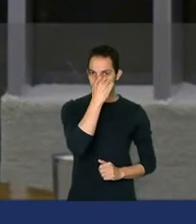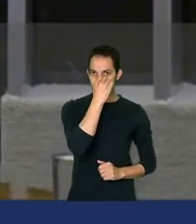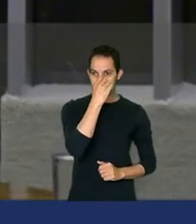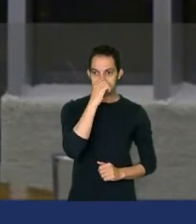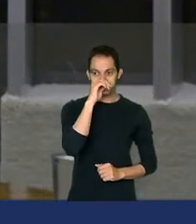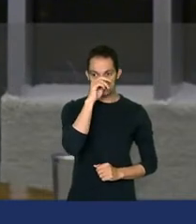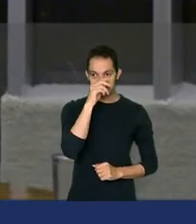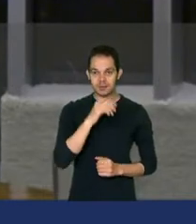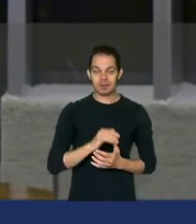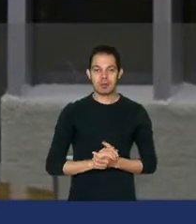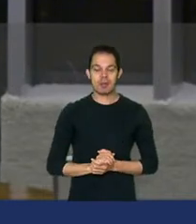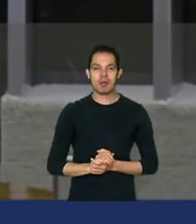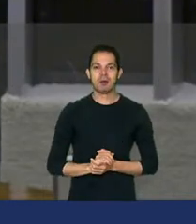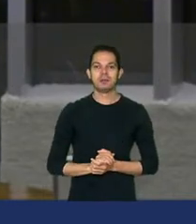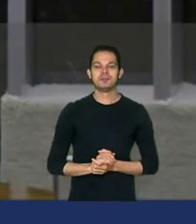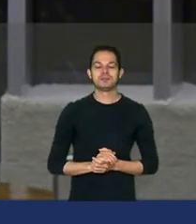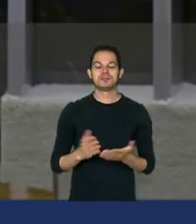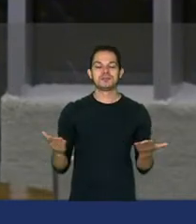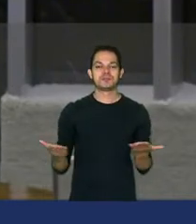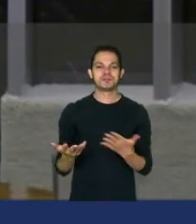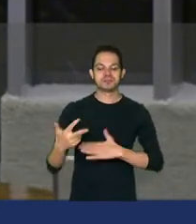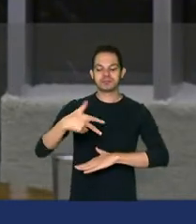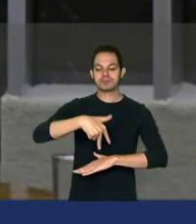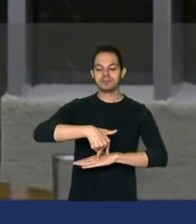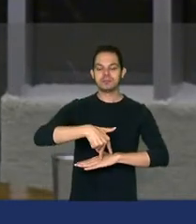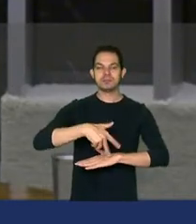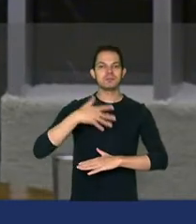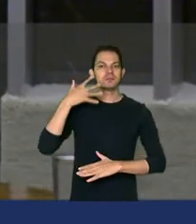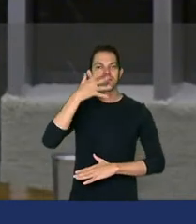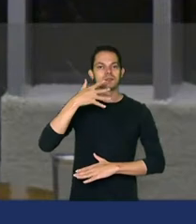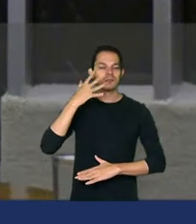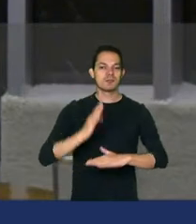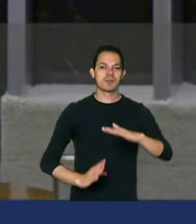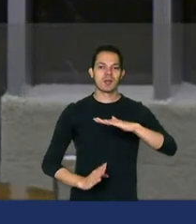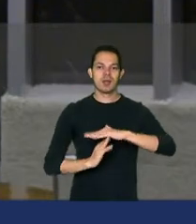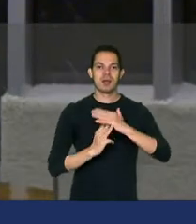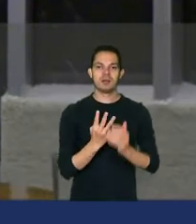DO DIA E É PRECISO E EU USO A TRIBUNA NESSES TRÊS MINUTOS PARA CHAMAR A ATENÇÃO DO